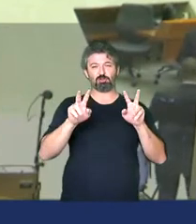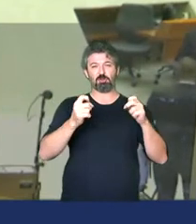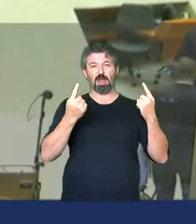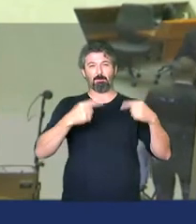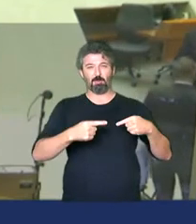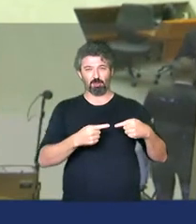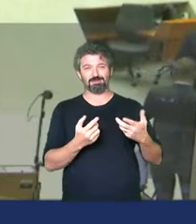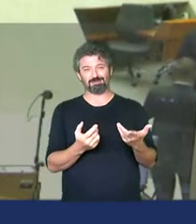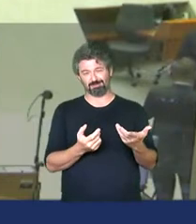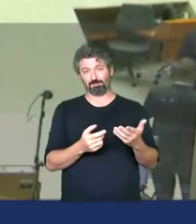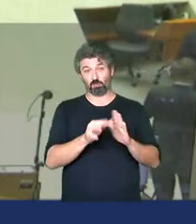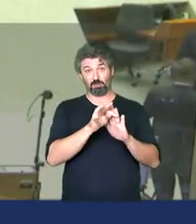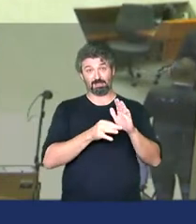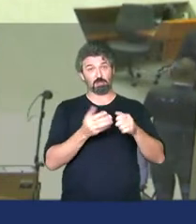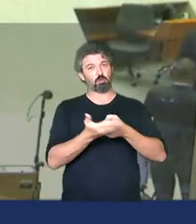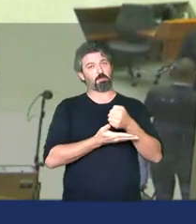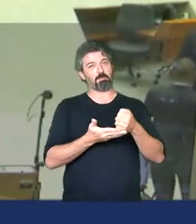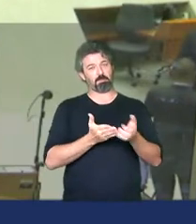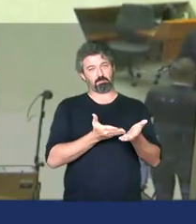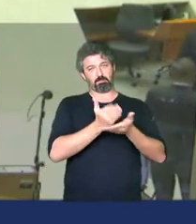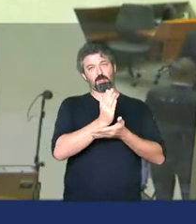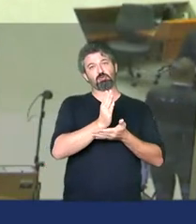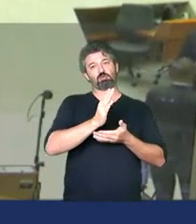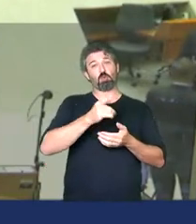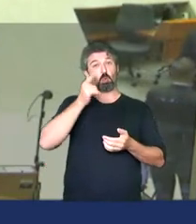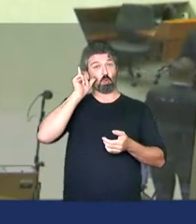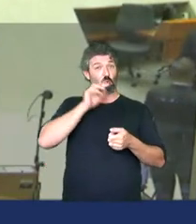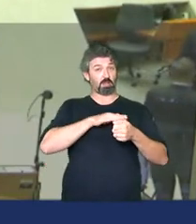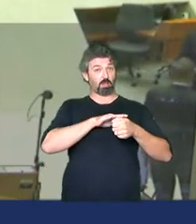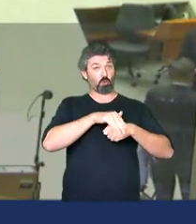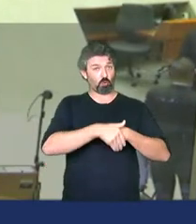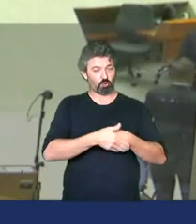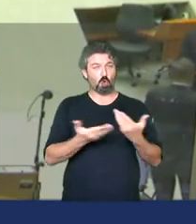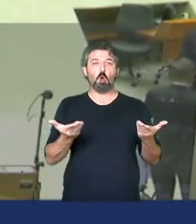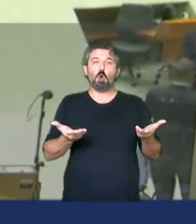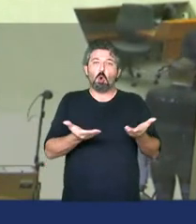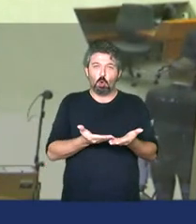PLENÁRIO DA CÂMARA DOS DEPUTADOS NA VERDADE O TEXTO BASE DESSE PROJETO FOI APROVADO ONTEM É NOITE. HOJE